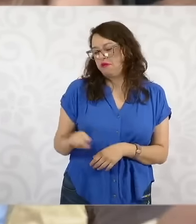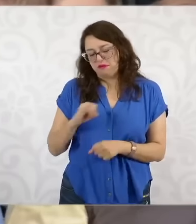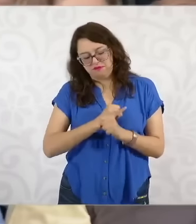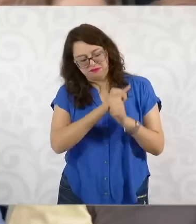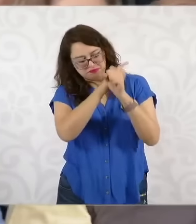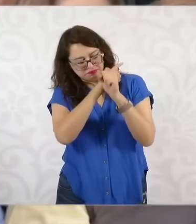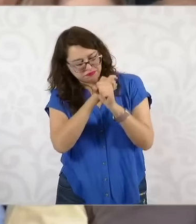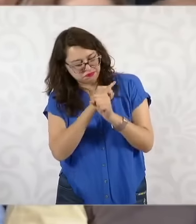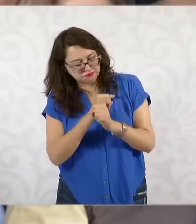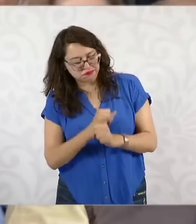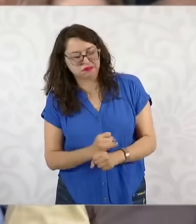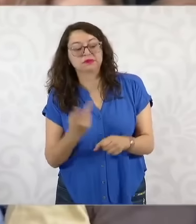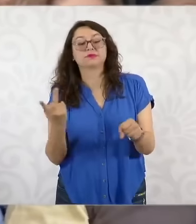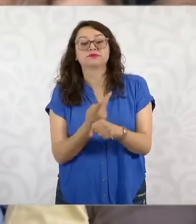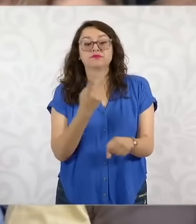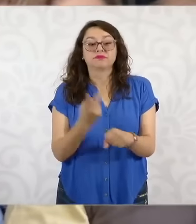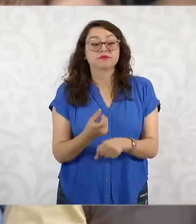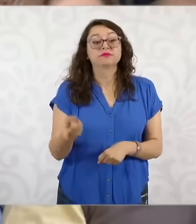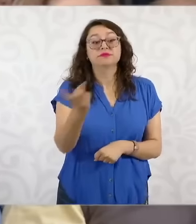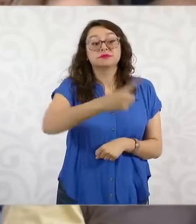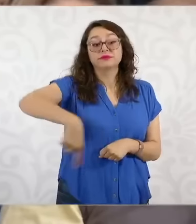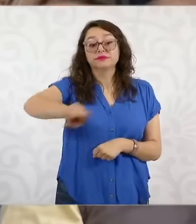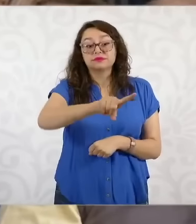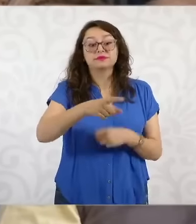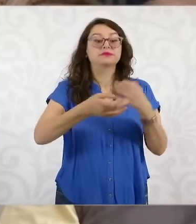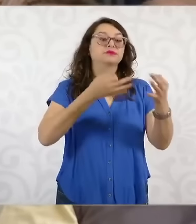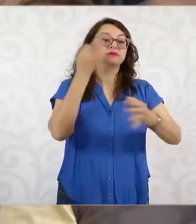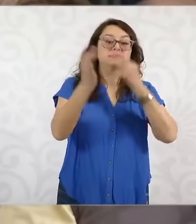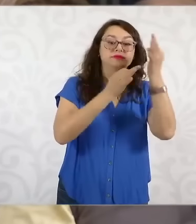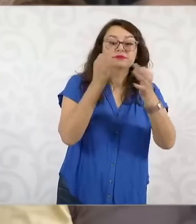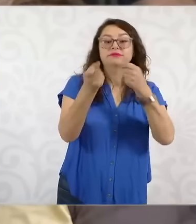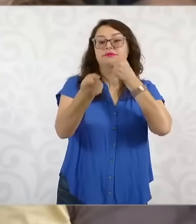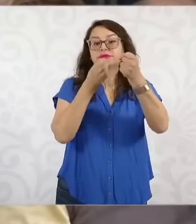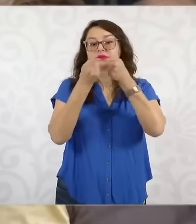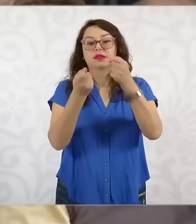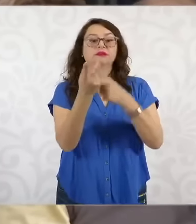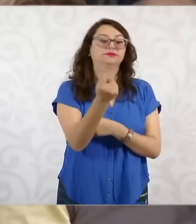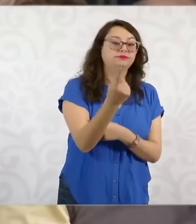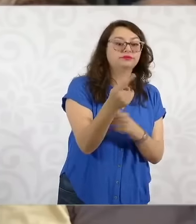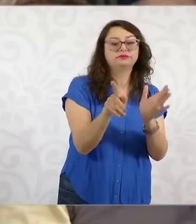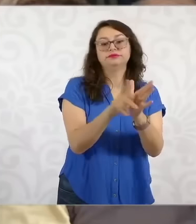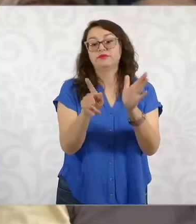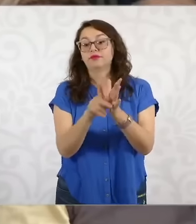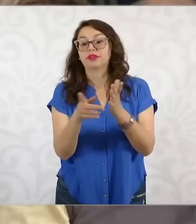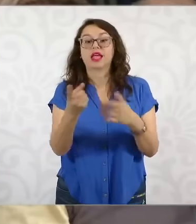de cómo los medios mercantilizan la información y al convertirla en mercancía se sujeta a las